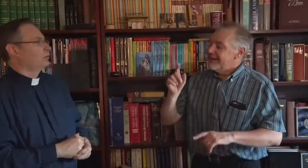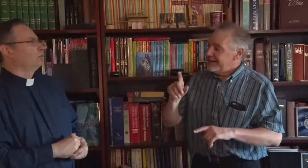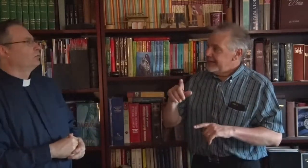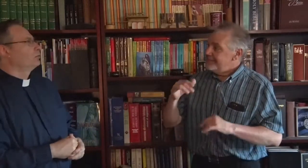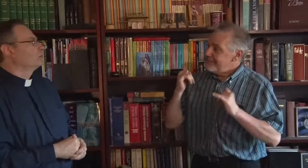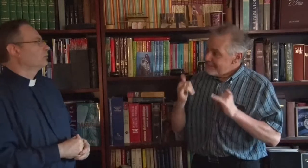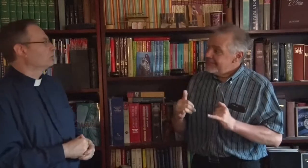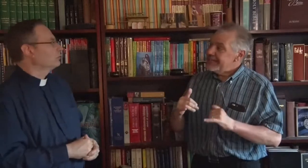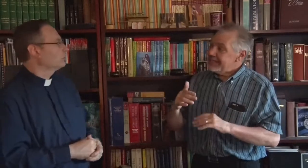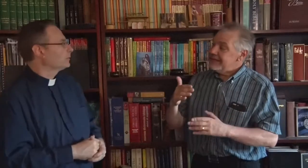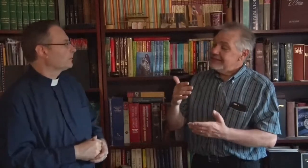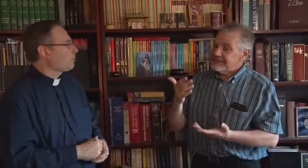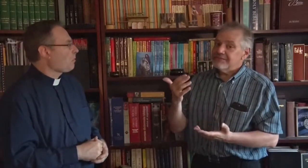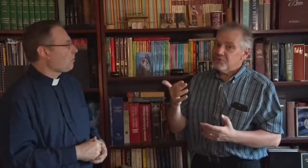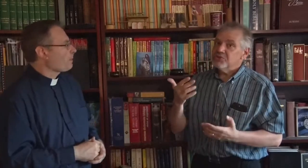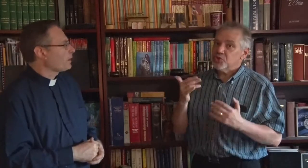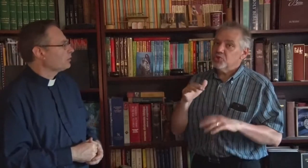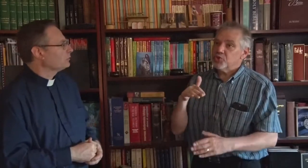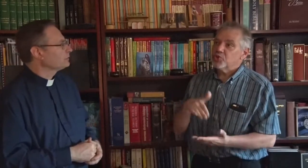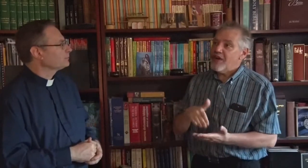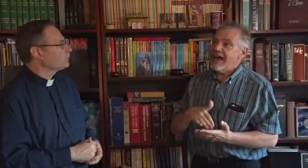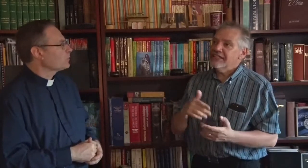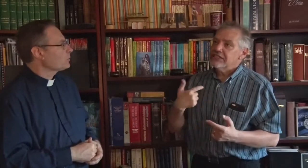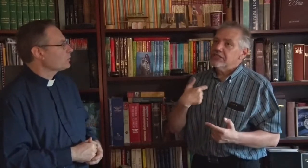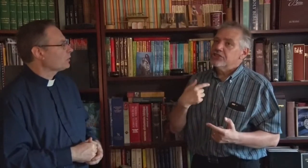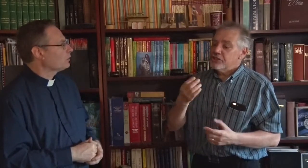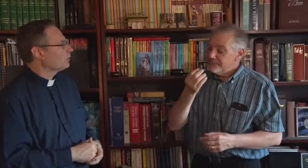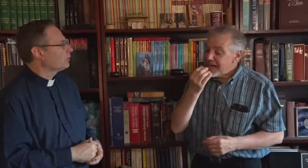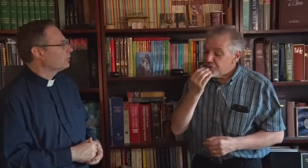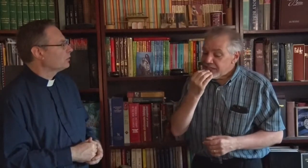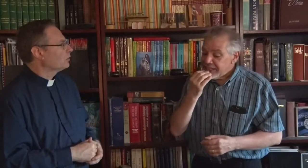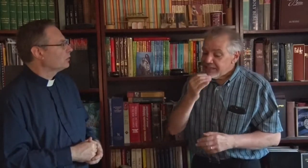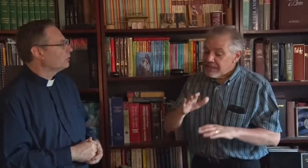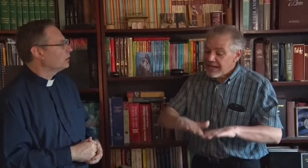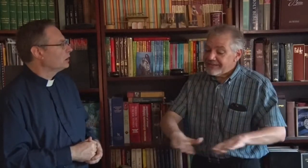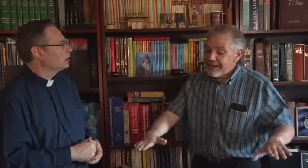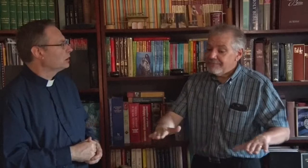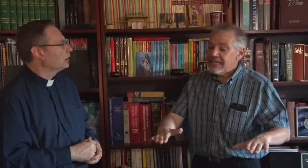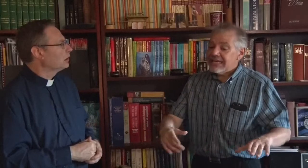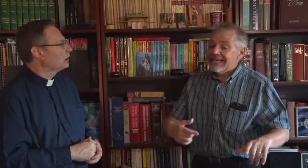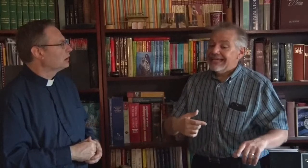Et souvent je mangeais à la table…